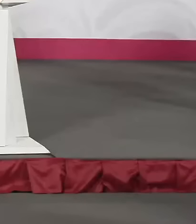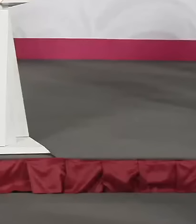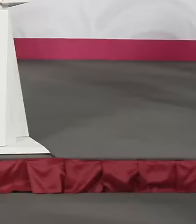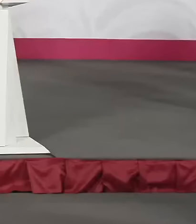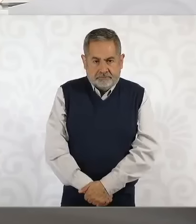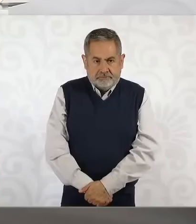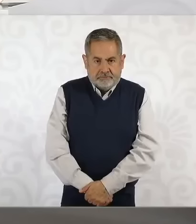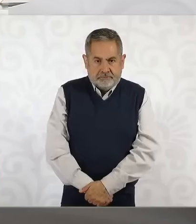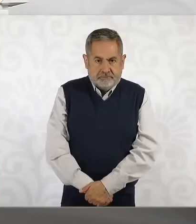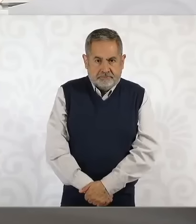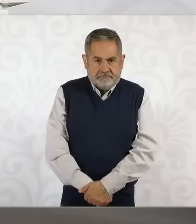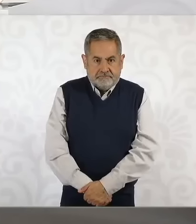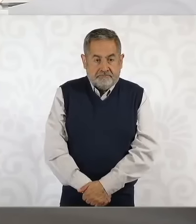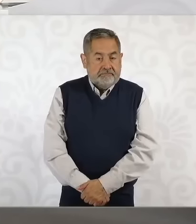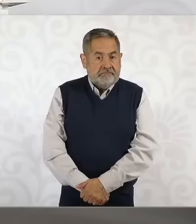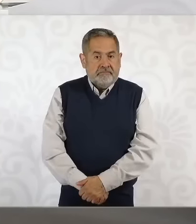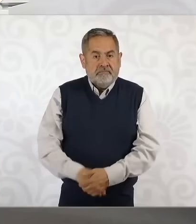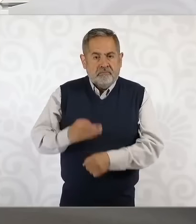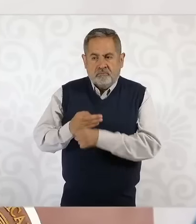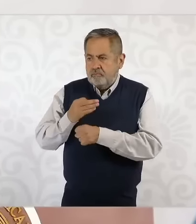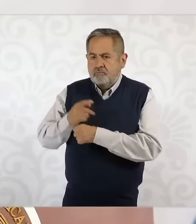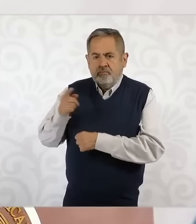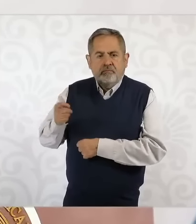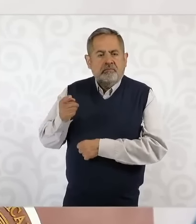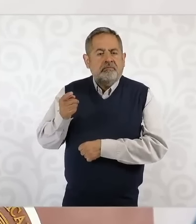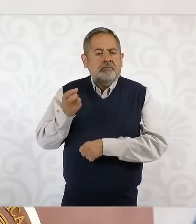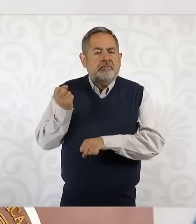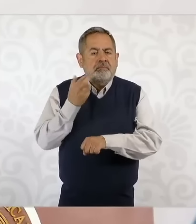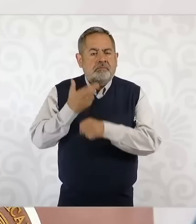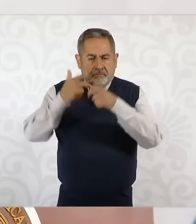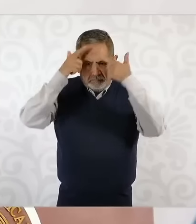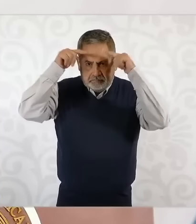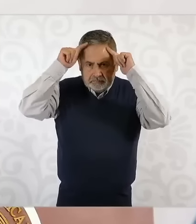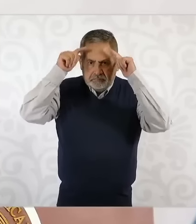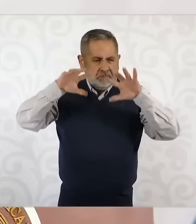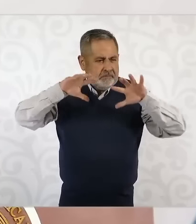En la presente administración, la Secretaría de Marina ha asegurado más de 71 toneladas de